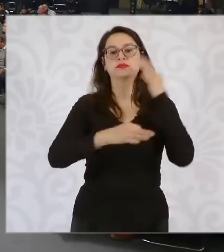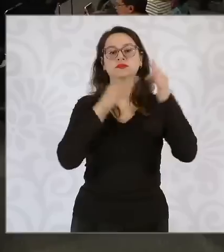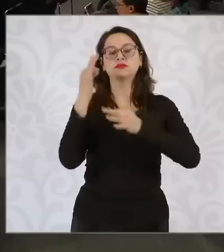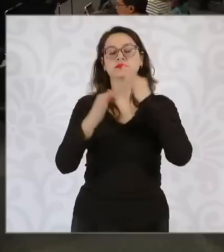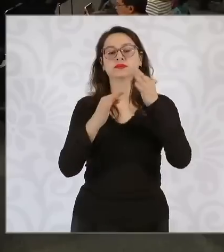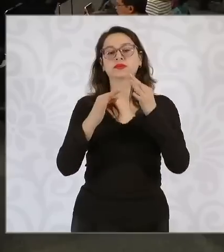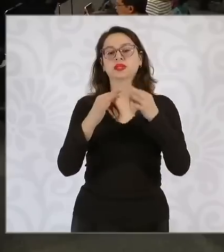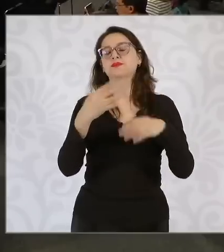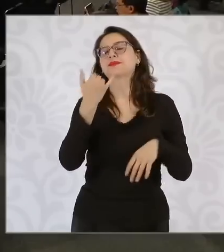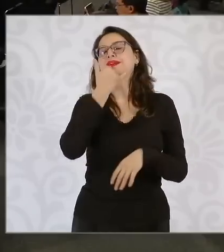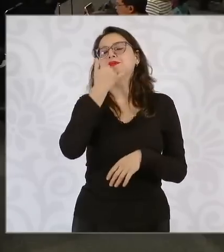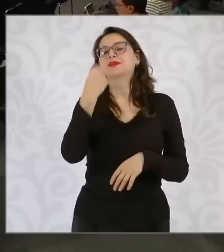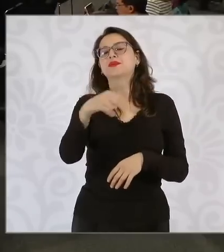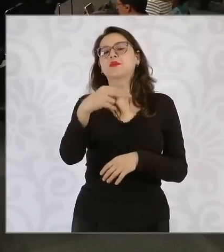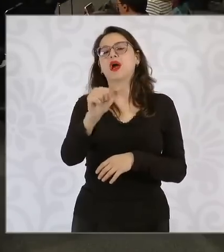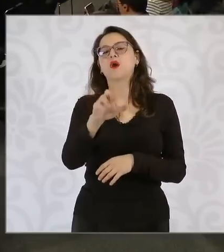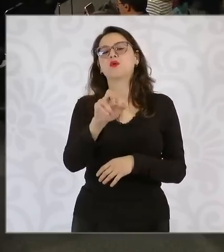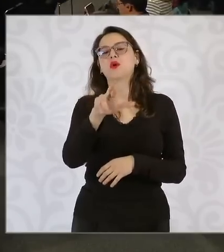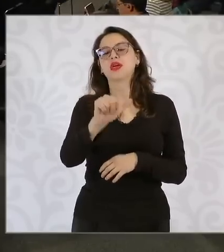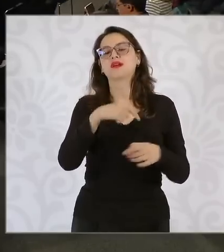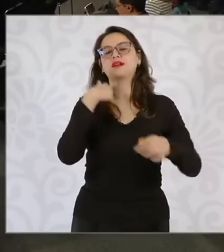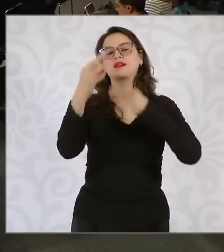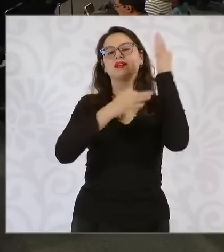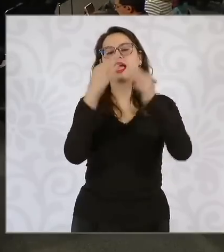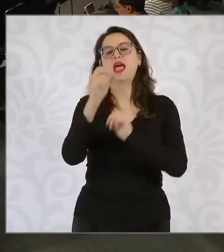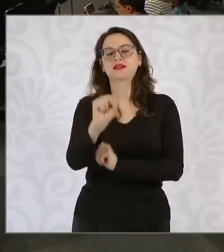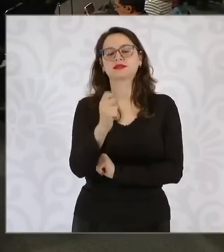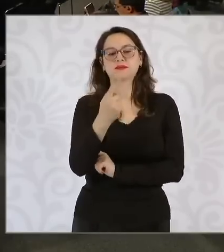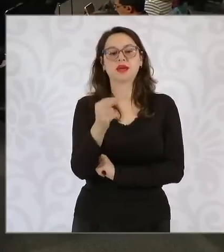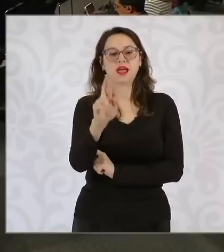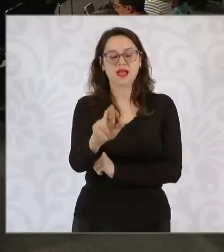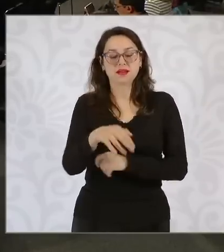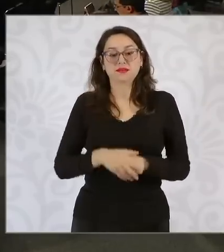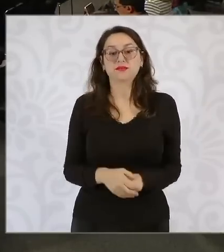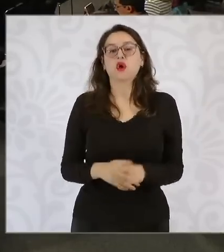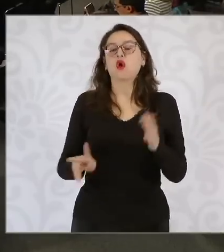altavoz radio preguntarle insistirle en el tema energético qué va a ocurrir con las concesiones